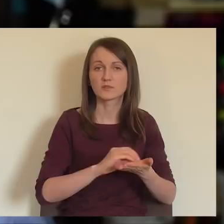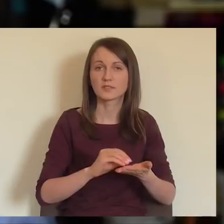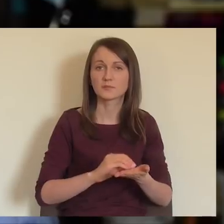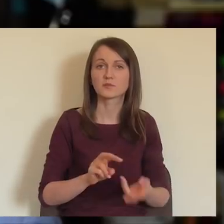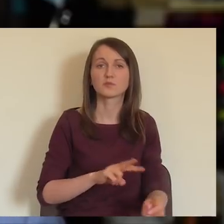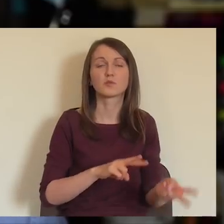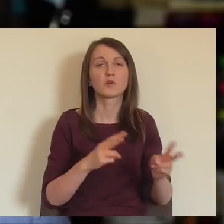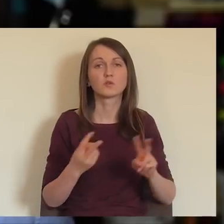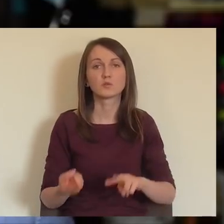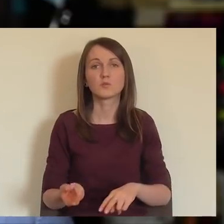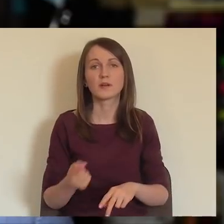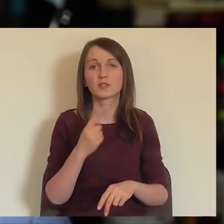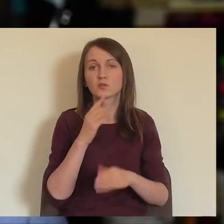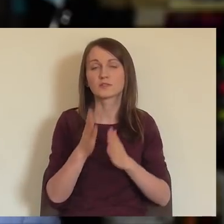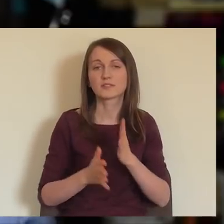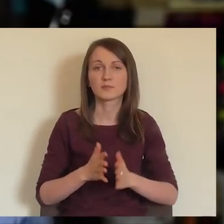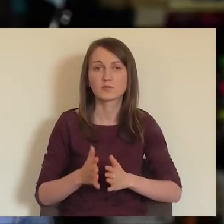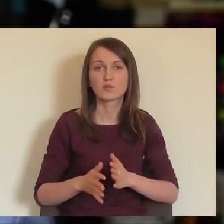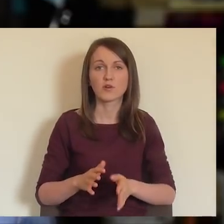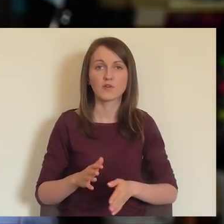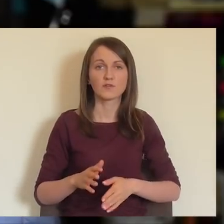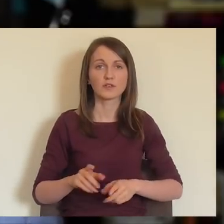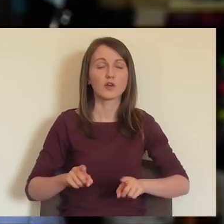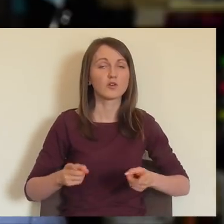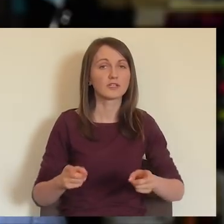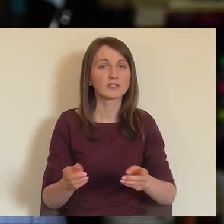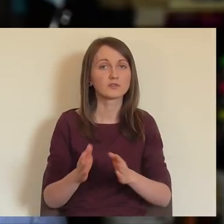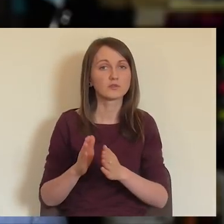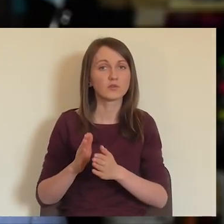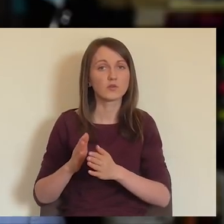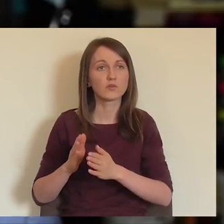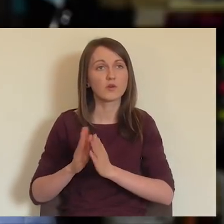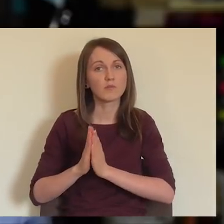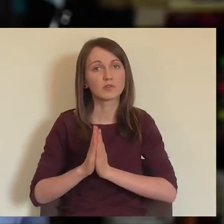tłumaczą na język migowy, organizują modlitwę osłonową,